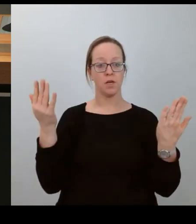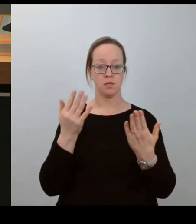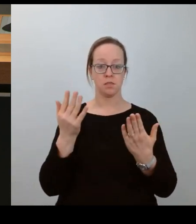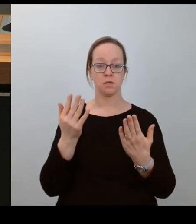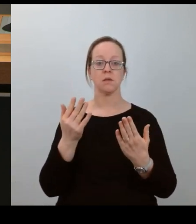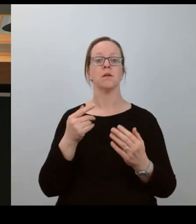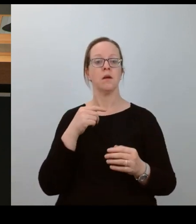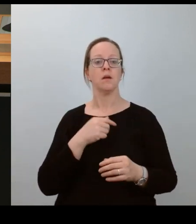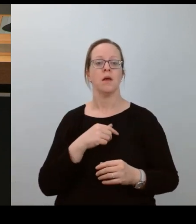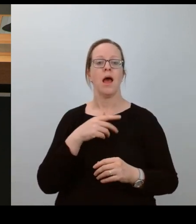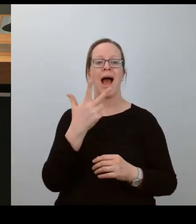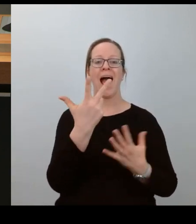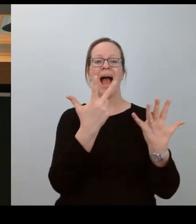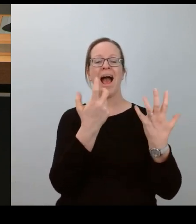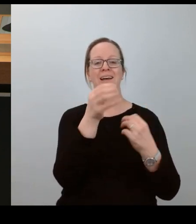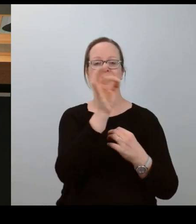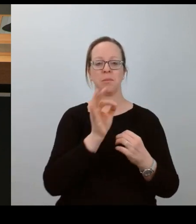Kleingartenflächen mit erfassen können.